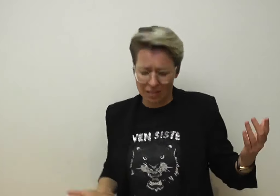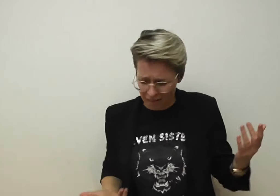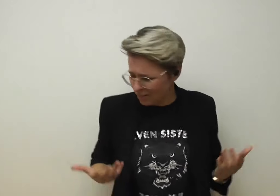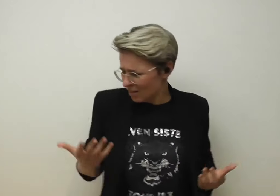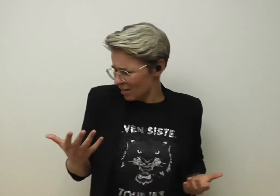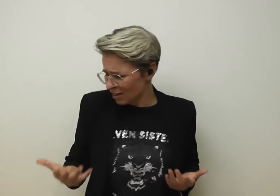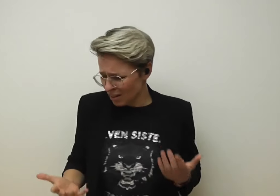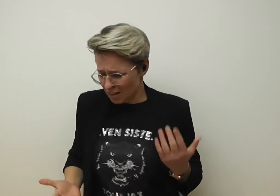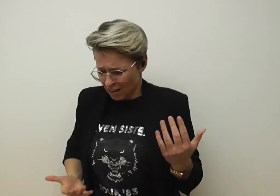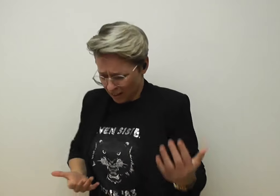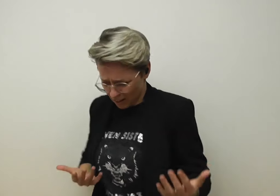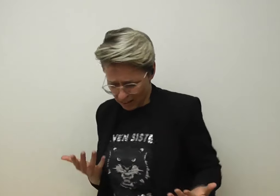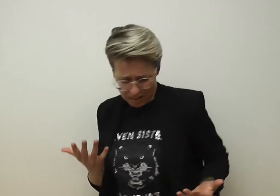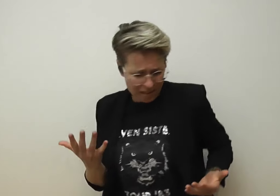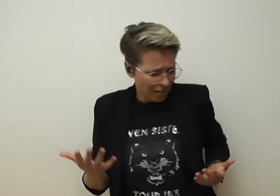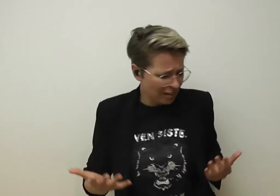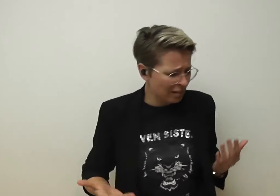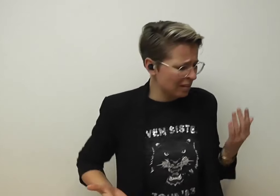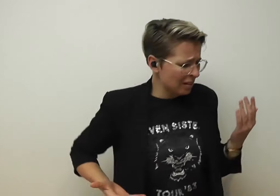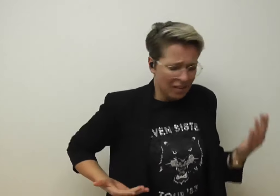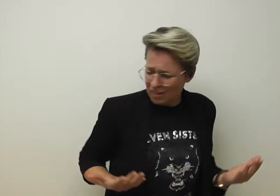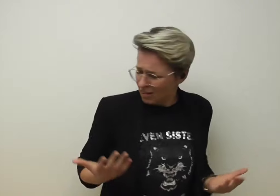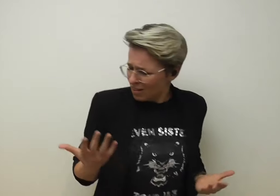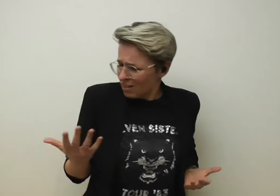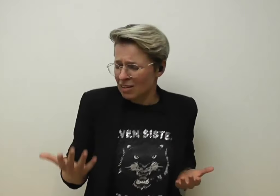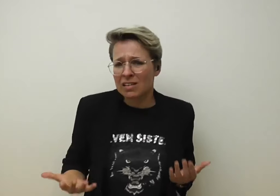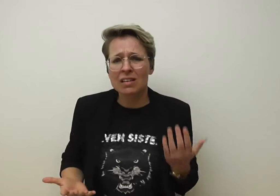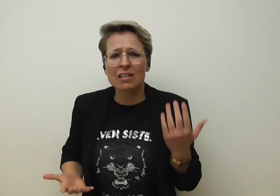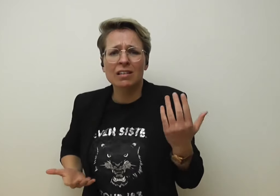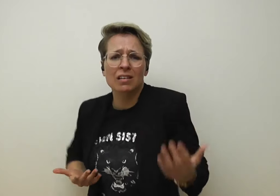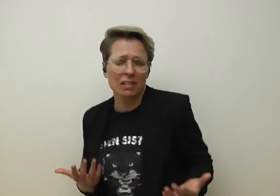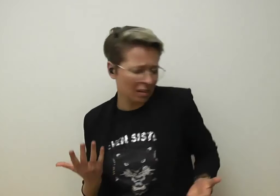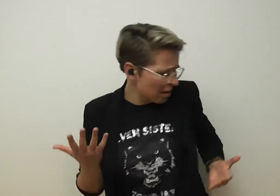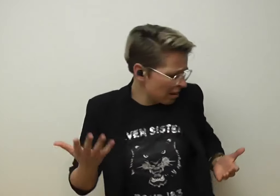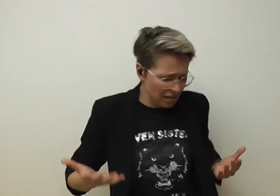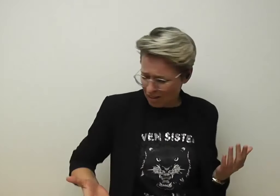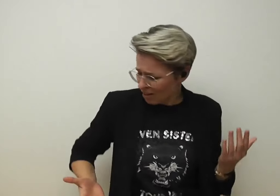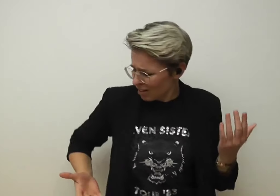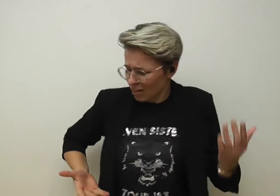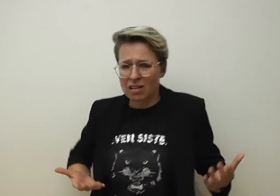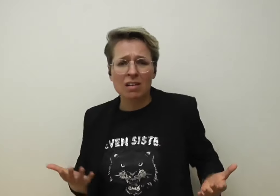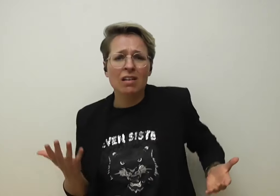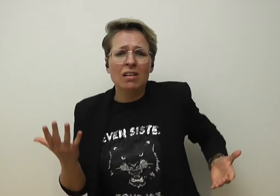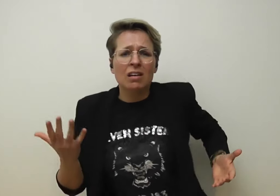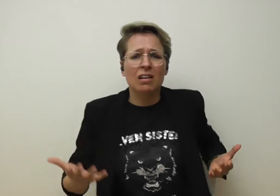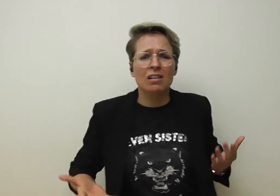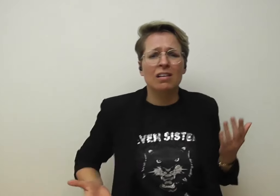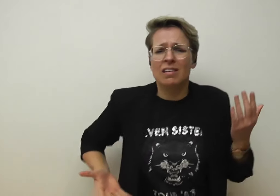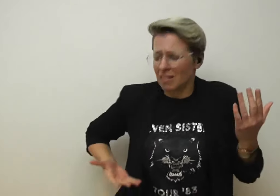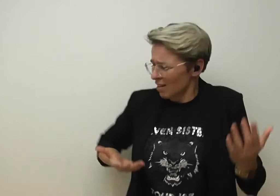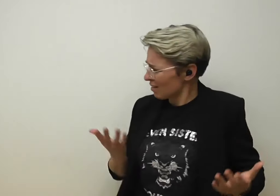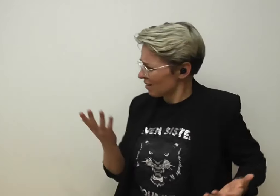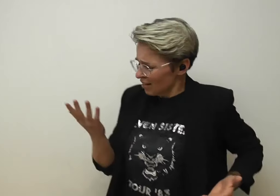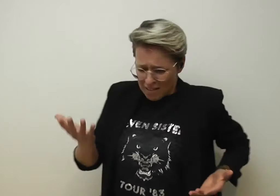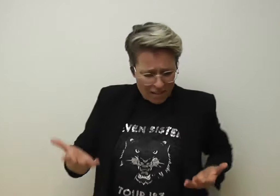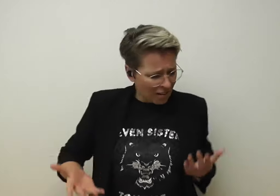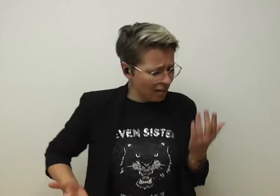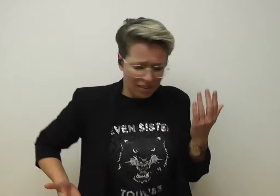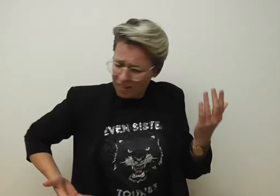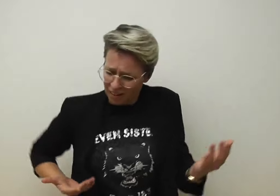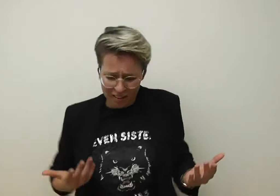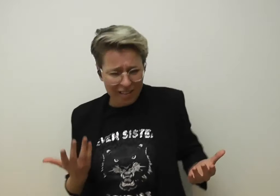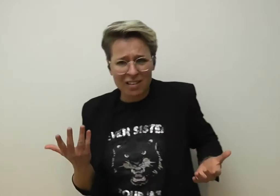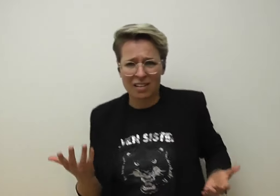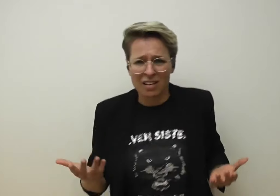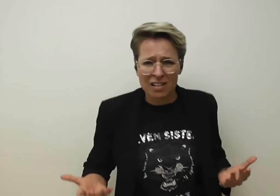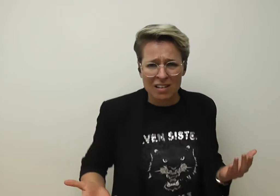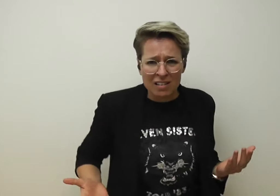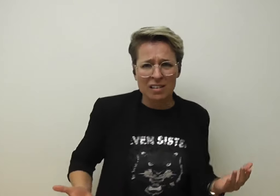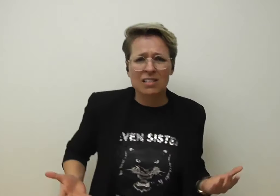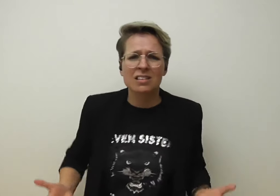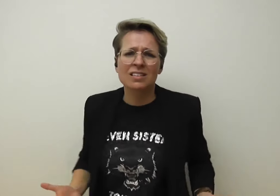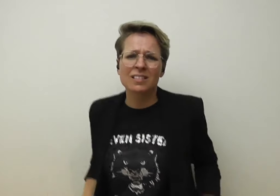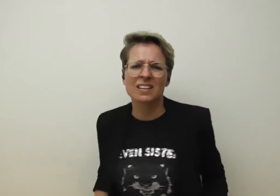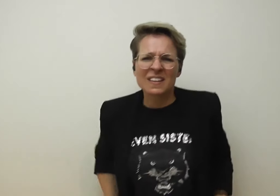Tadada dadadadada, dada dadadadadada Tadada dadadadada da